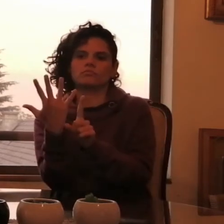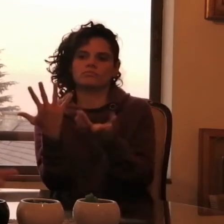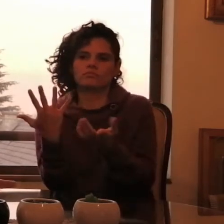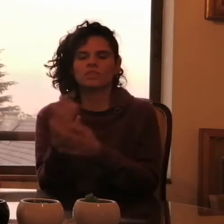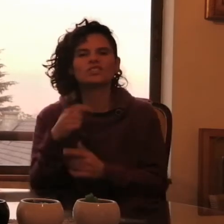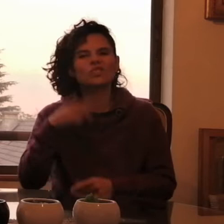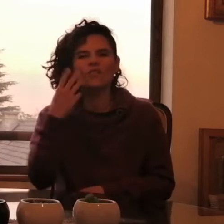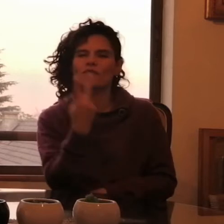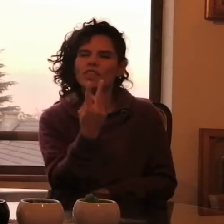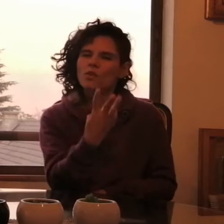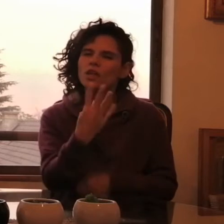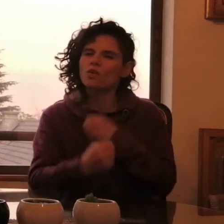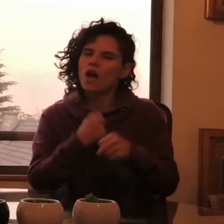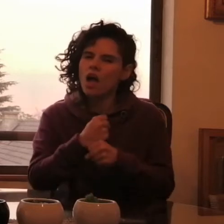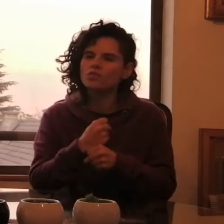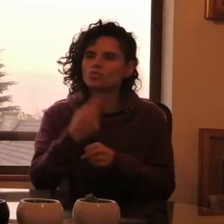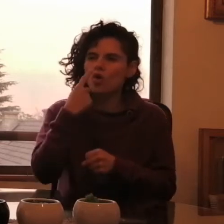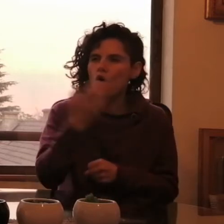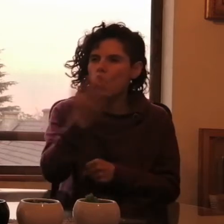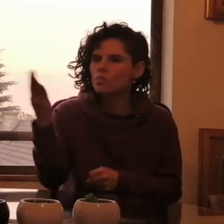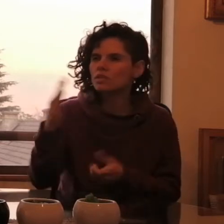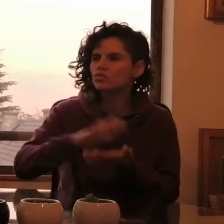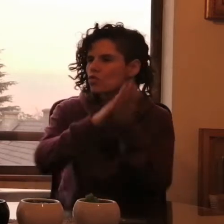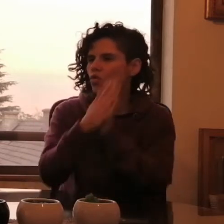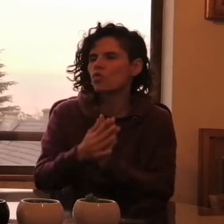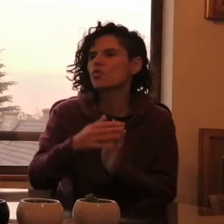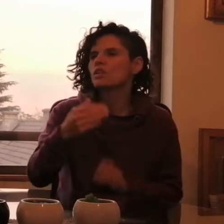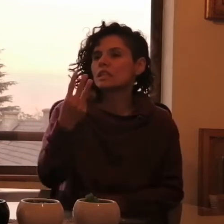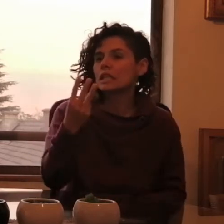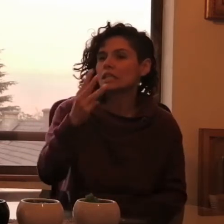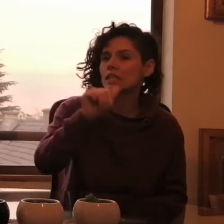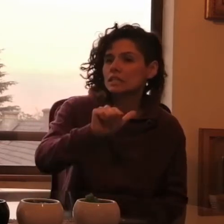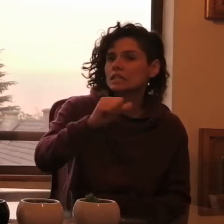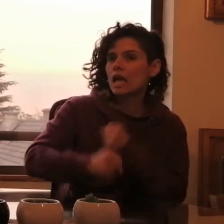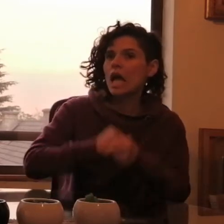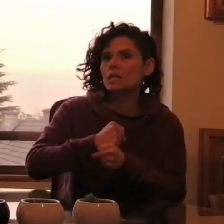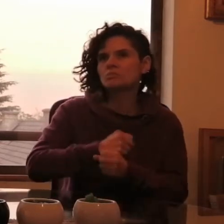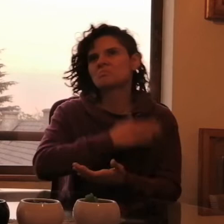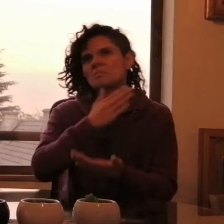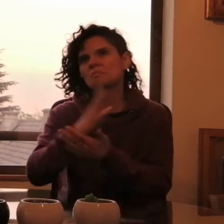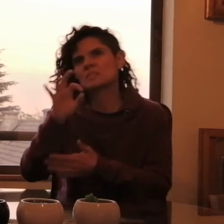tenía 24 ellos deben haber tenido 36 para arriba y hasta 50 entonces para mí